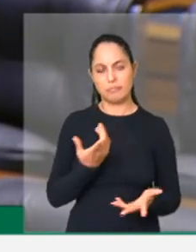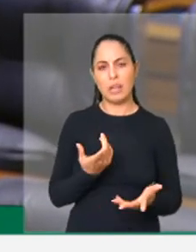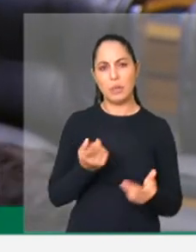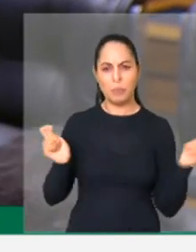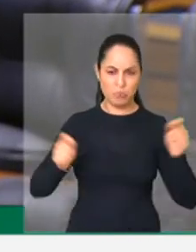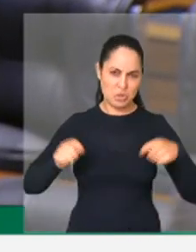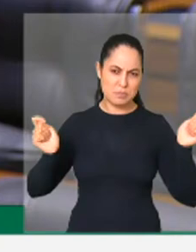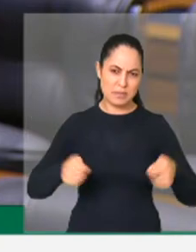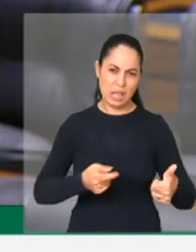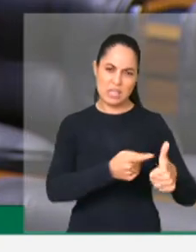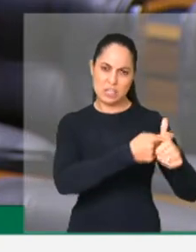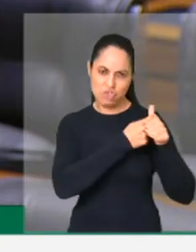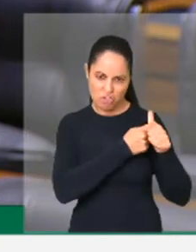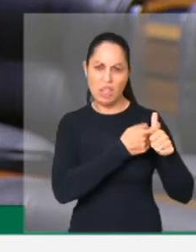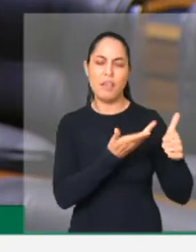PORTANTO O MDB ORIENTA SIM, PRESIDENTE.